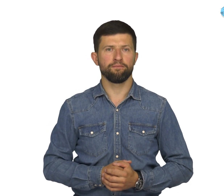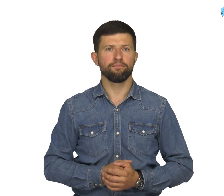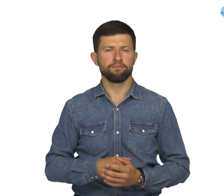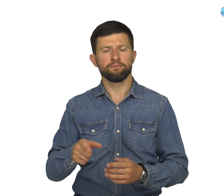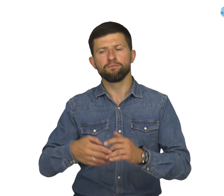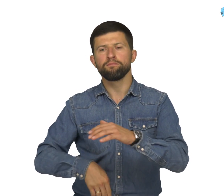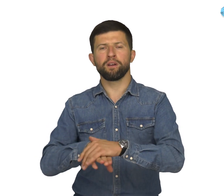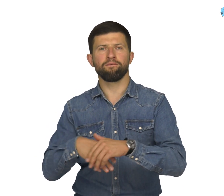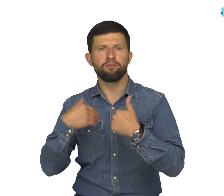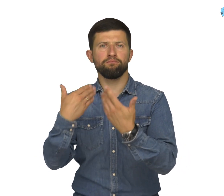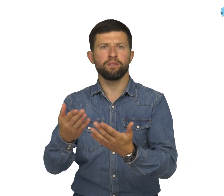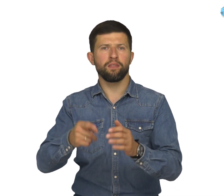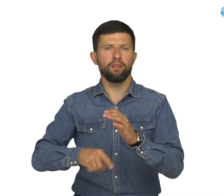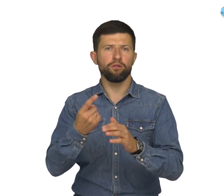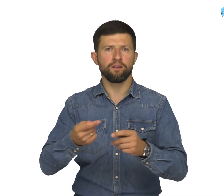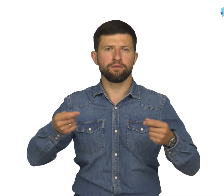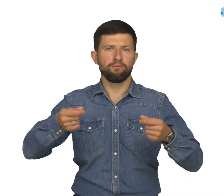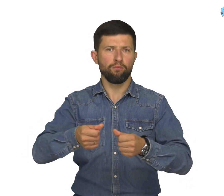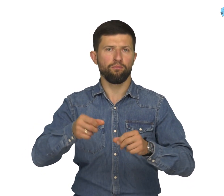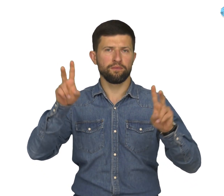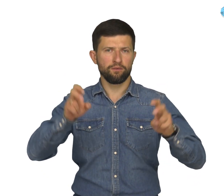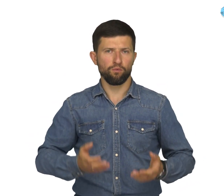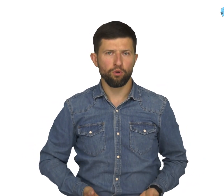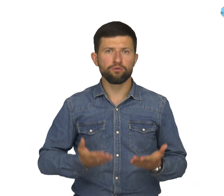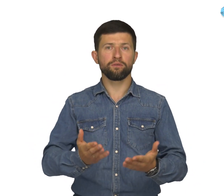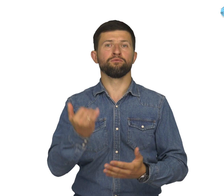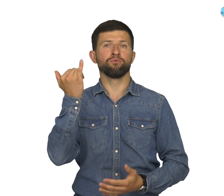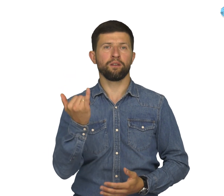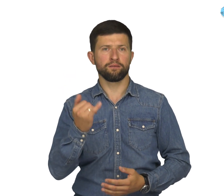uprawniające do jednorazowej zapomogi z tytułu urodzenia się dziecka,